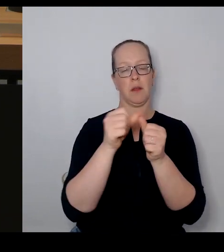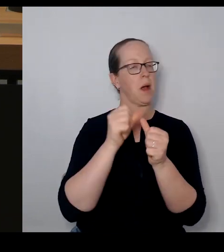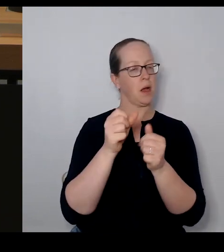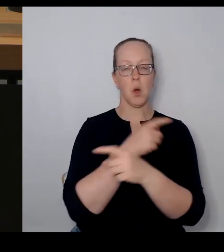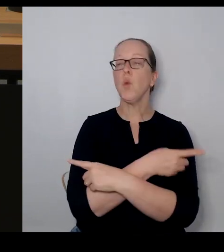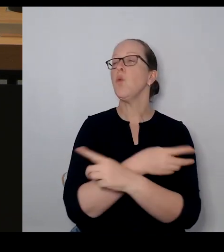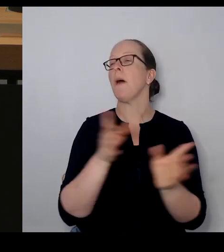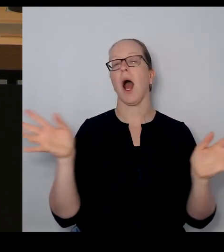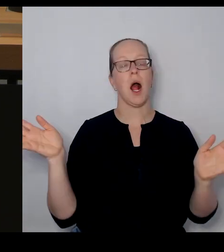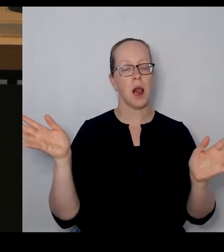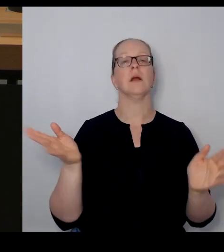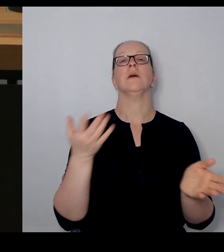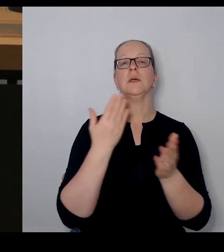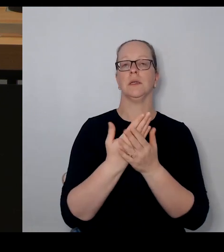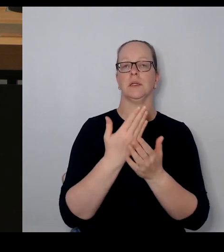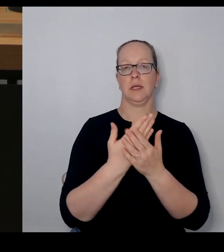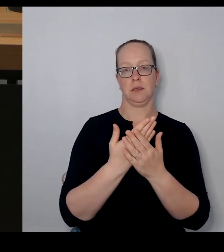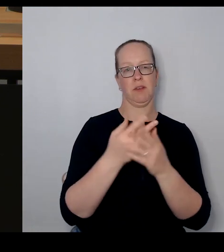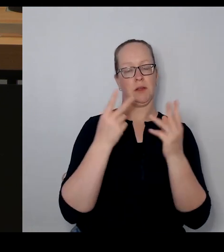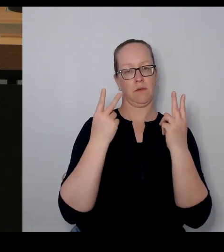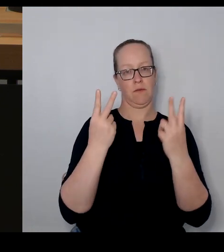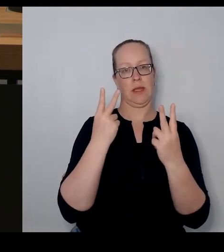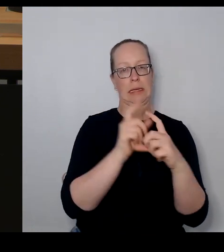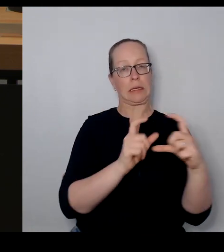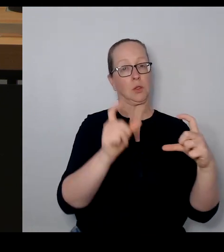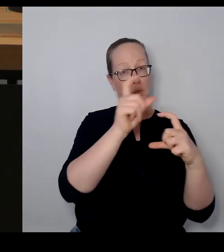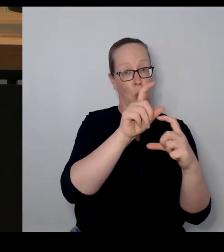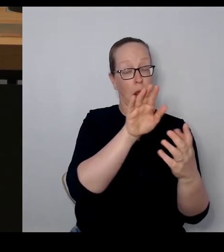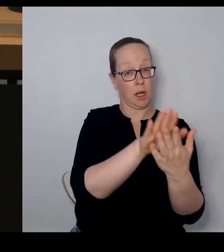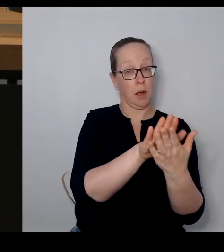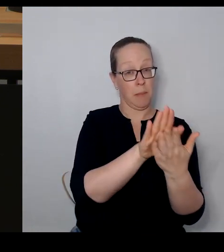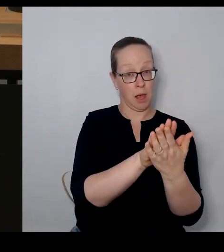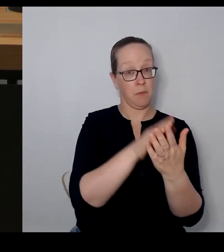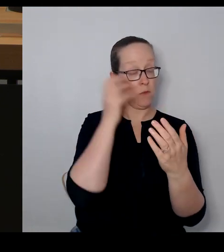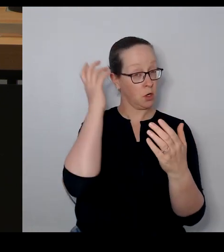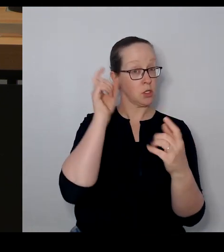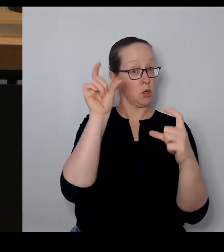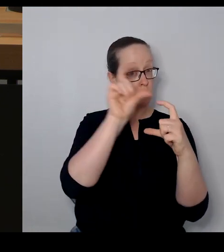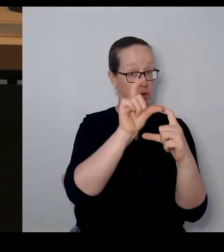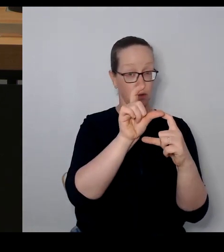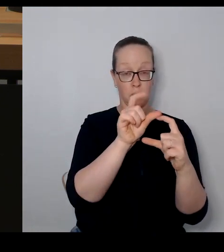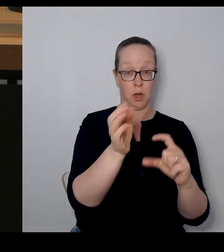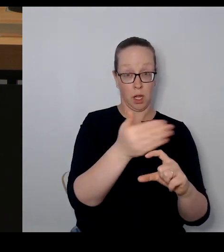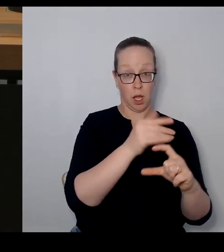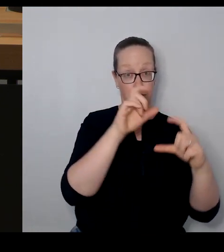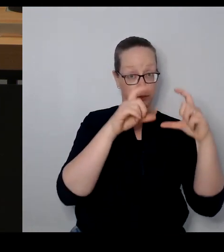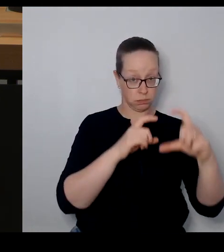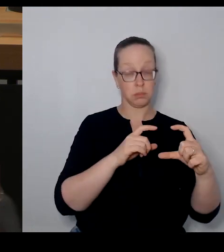es zu vermehrten Abgängen des Personals gekommen wäre, insbesondere da sich der demokratische Druck mit jedem Jahr verschärft.